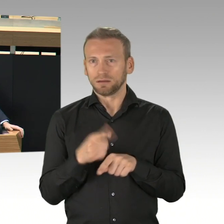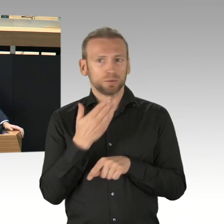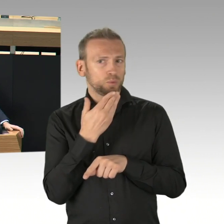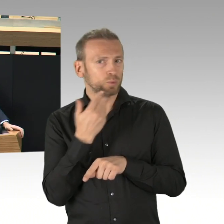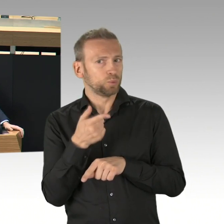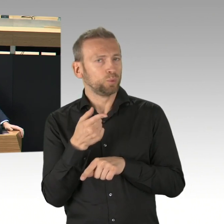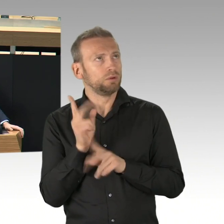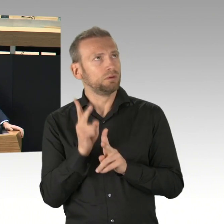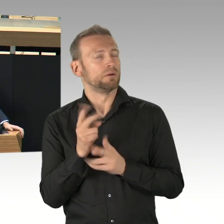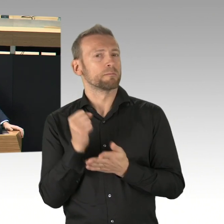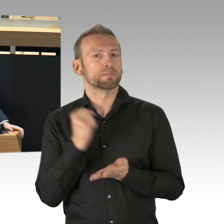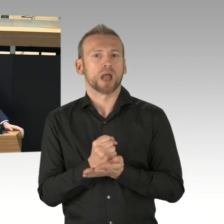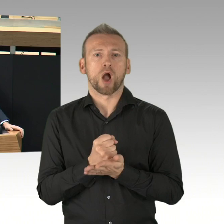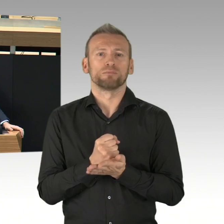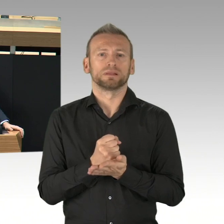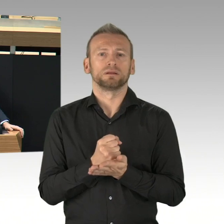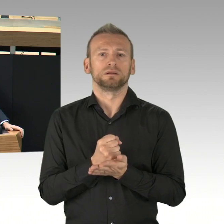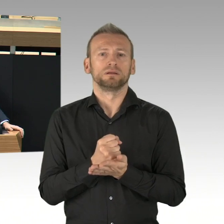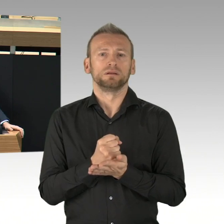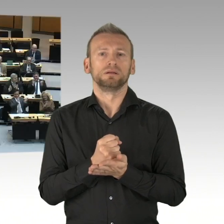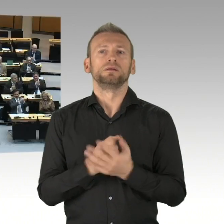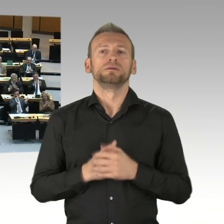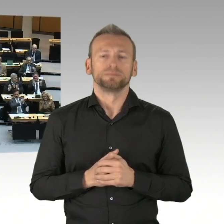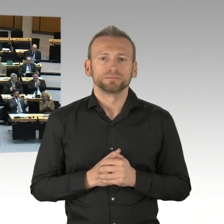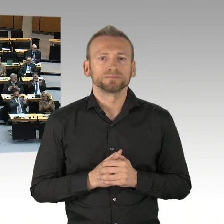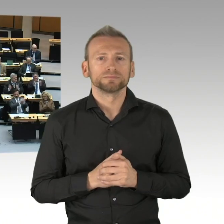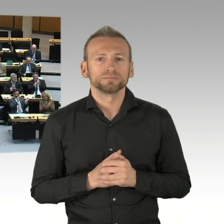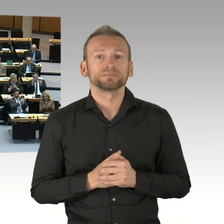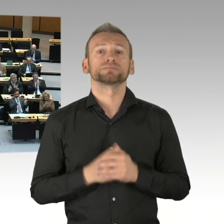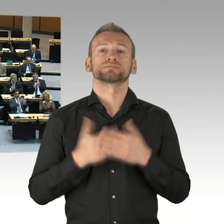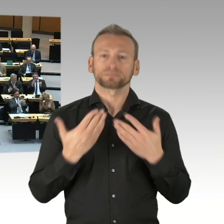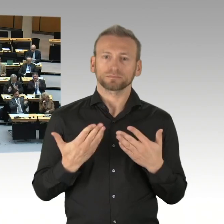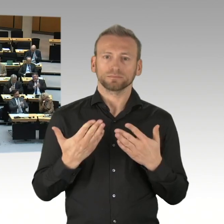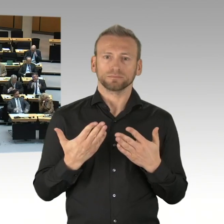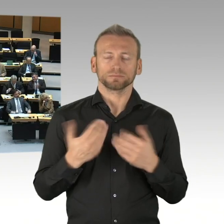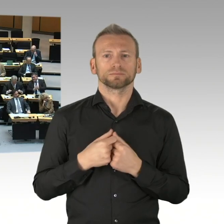(Beifall) Ich finde es gut, dass Sie ins Grübeln kommen.